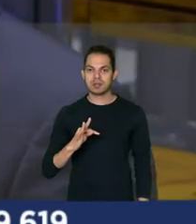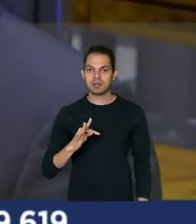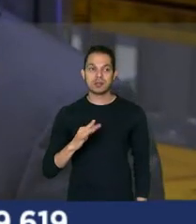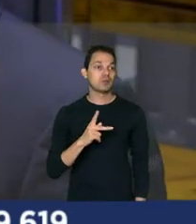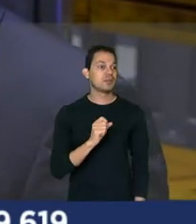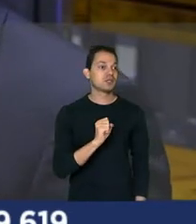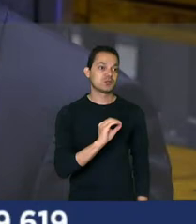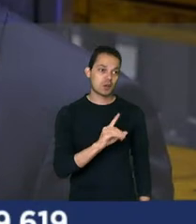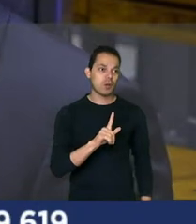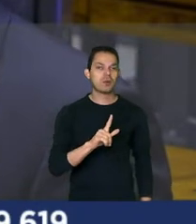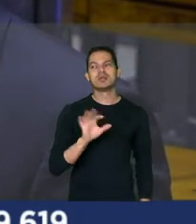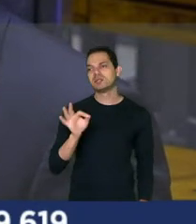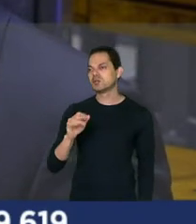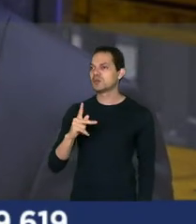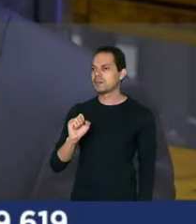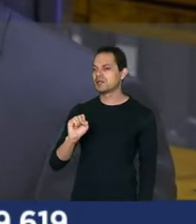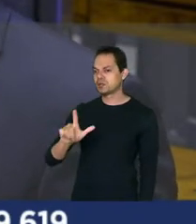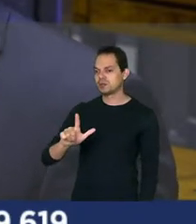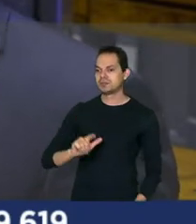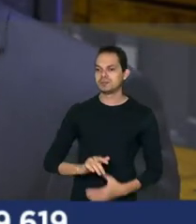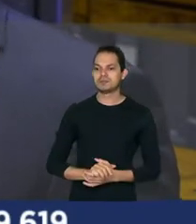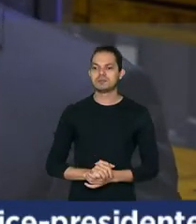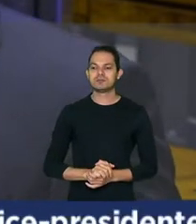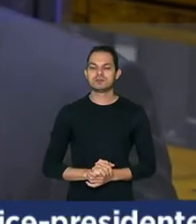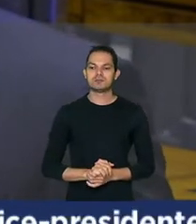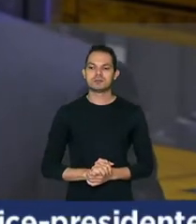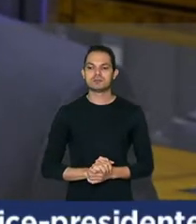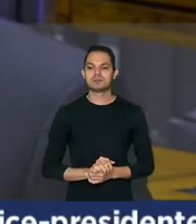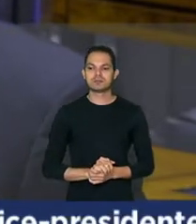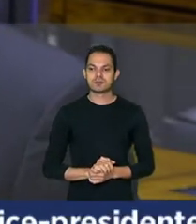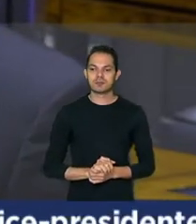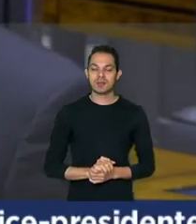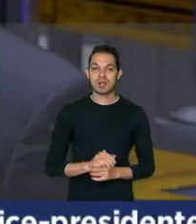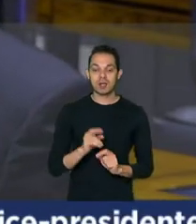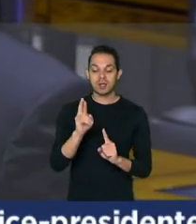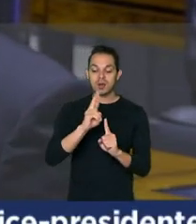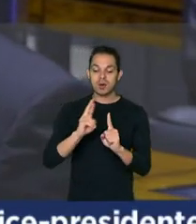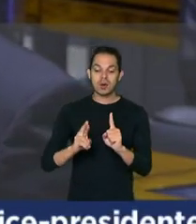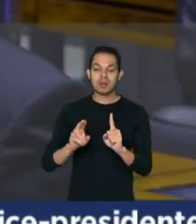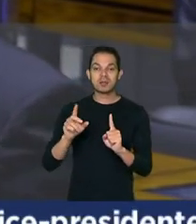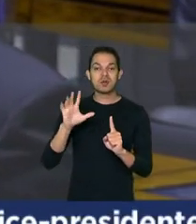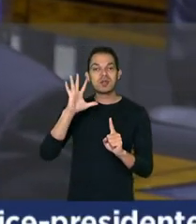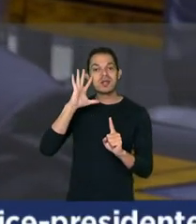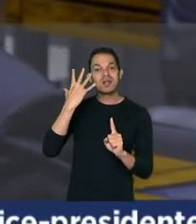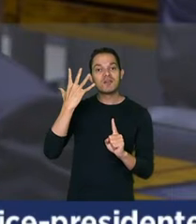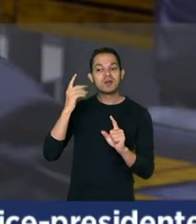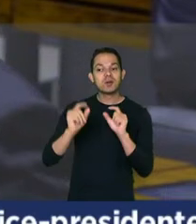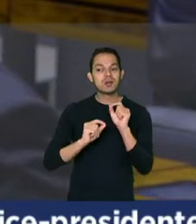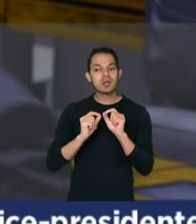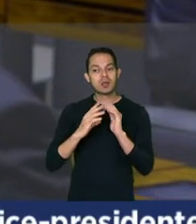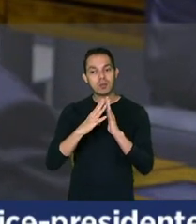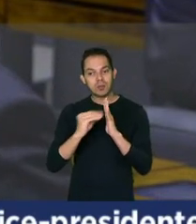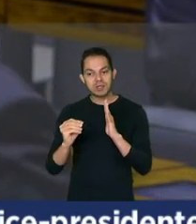PELO DESTAQUE DO PT. VEJA SÓ ... [PRESIDENTE]: PSOL ESSE, NO CASO. [DEPUTADO]: DO PSOL. A OPÇÃO FEITA PELO RELATOR FOI UMA OPÇÃO DE UM